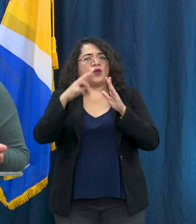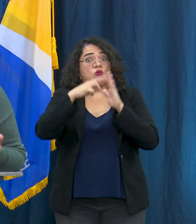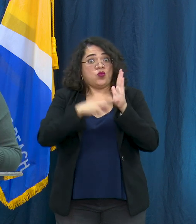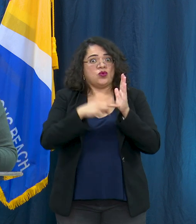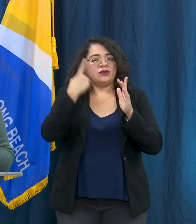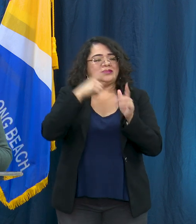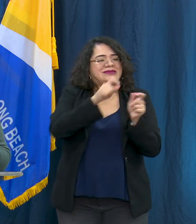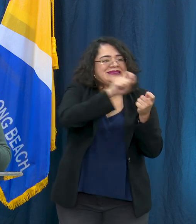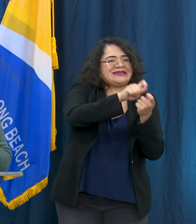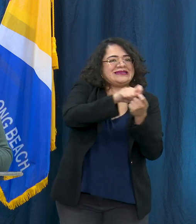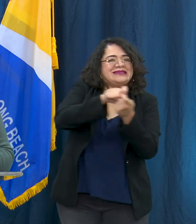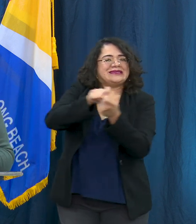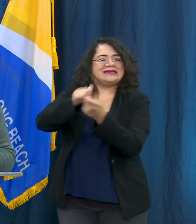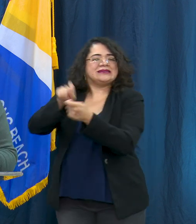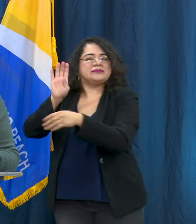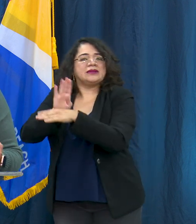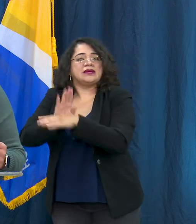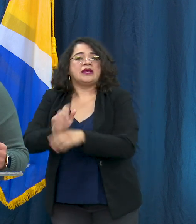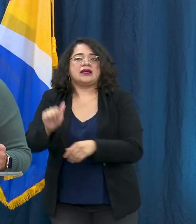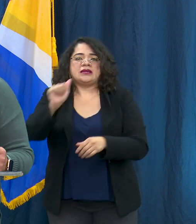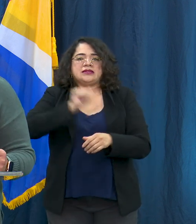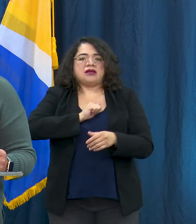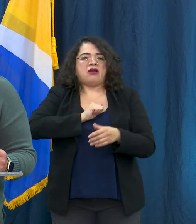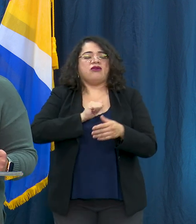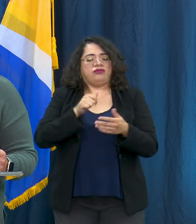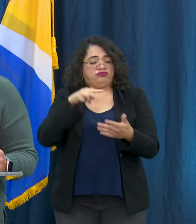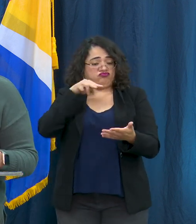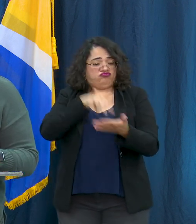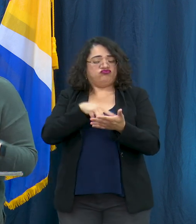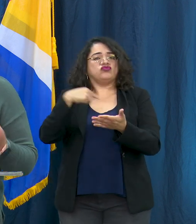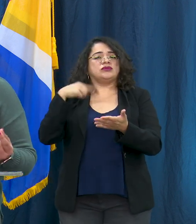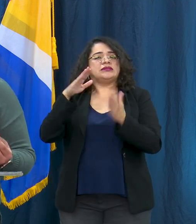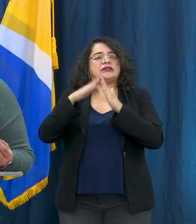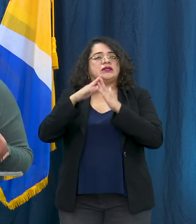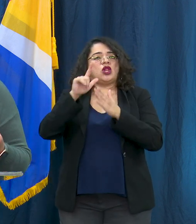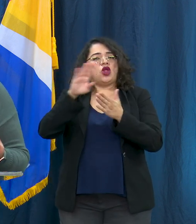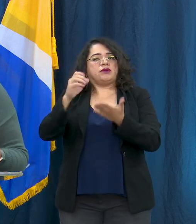auto certificate a par accomplished con todos recce sito's antes de volver abrir